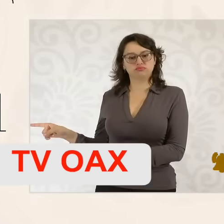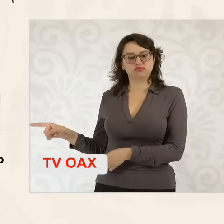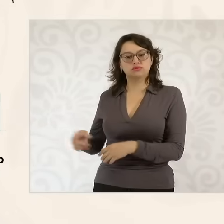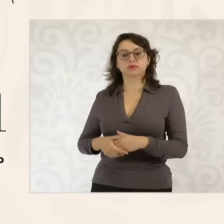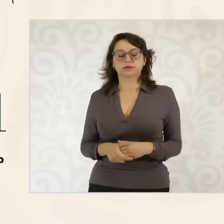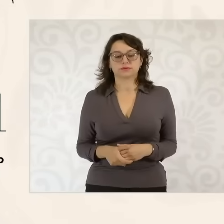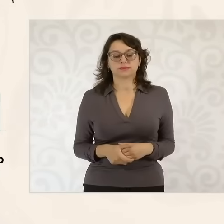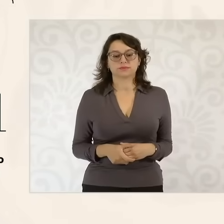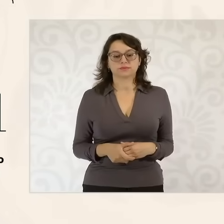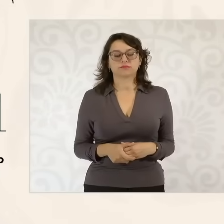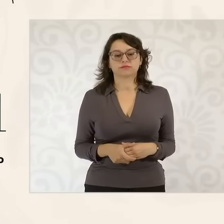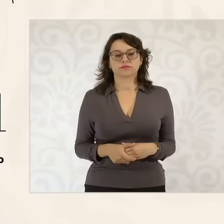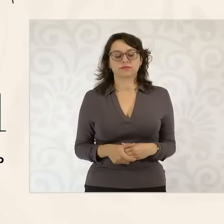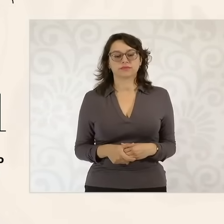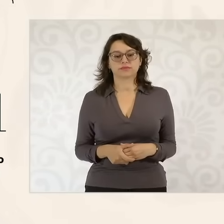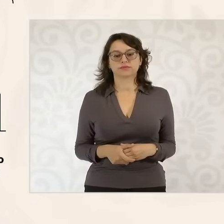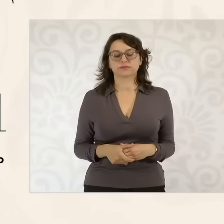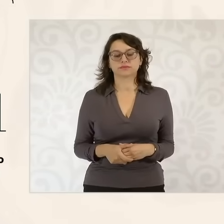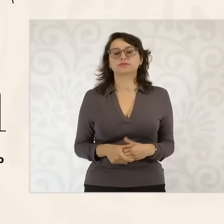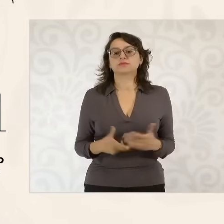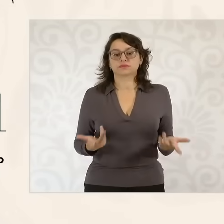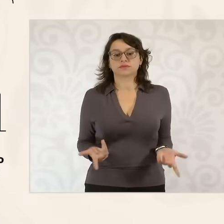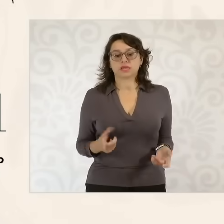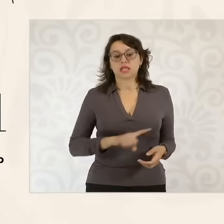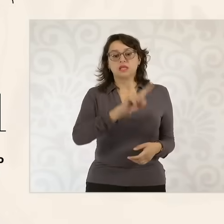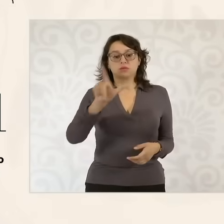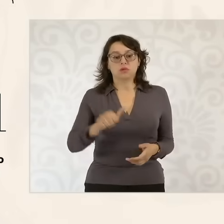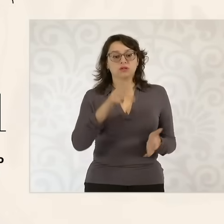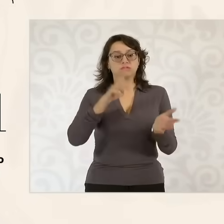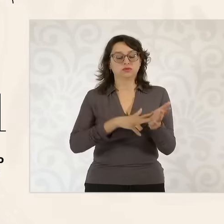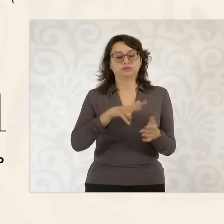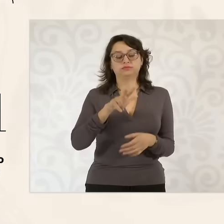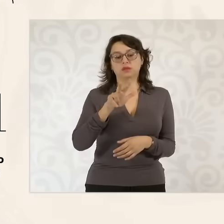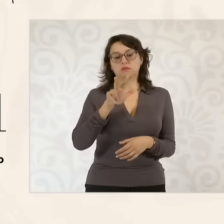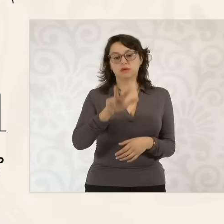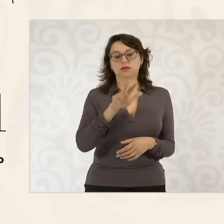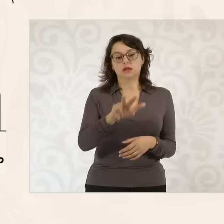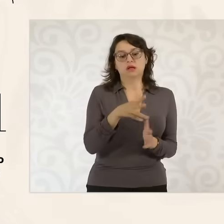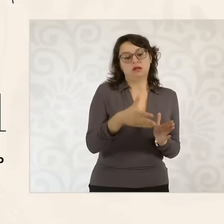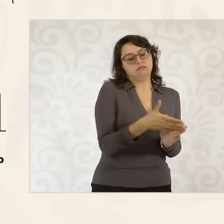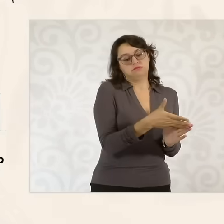Vean como los gobiernos de la cuarta transformación han ido modulando esta carga